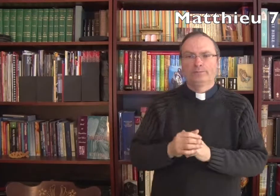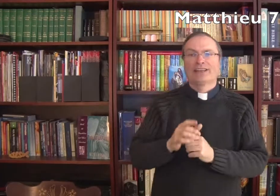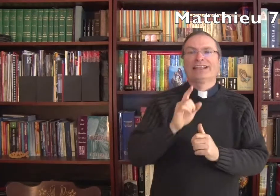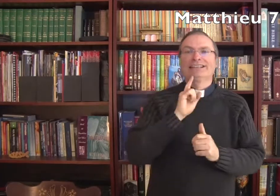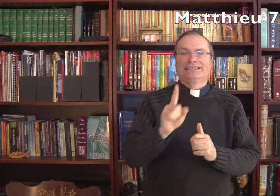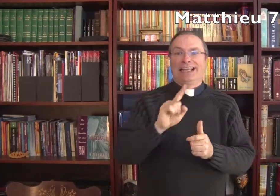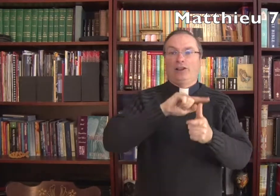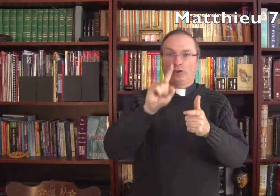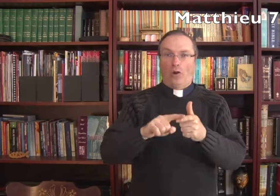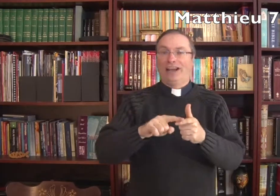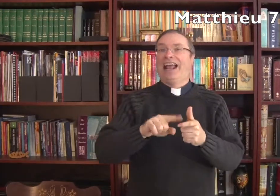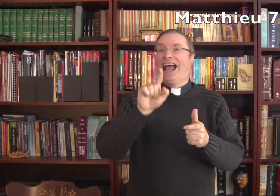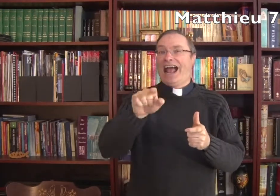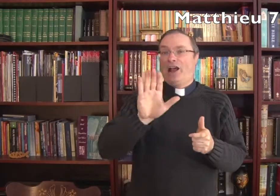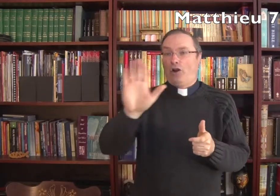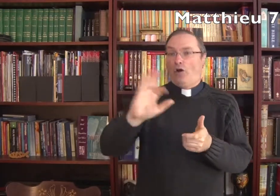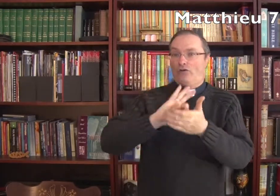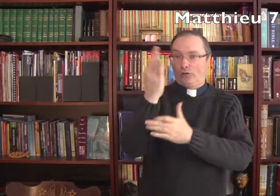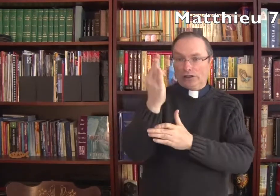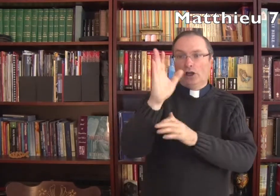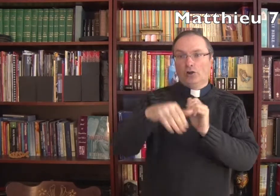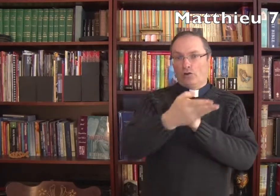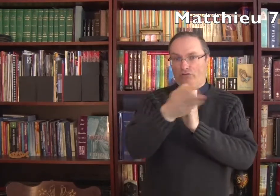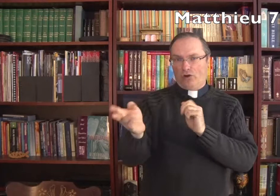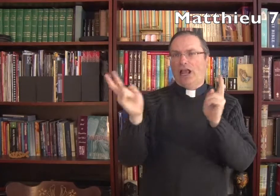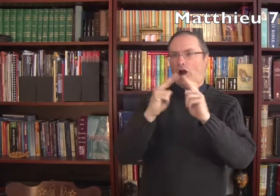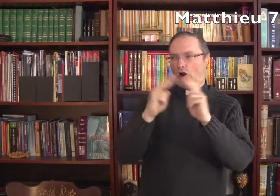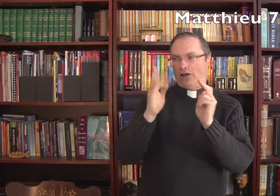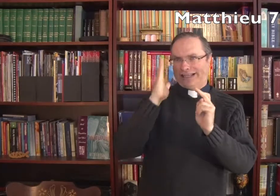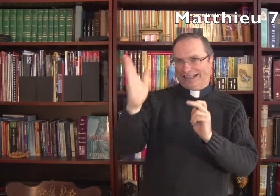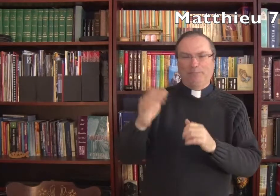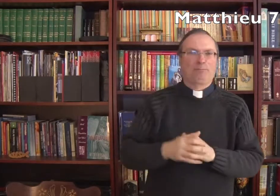C’est donc à leurs fruits que vous les reconnaîtrez.